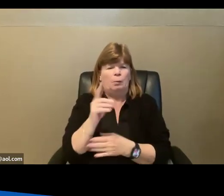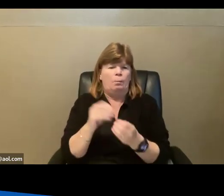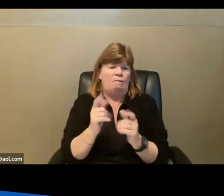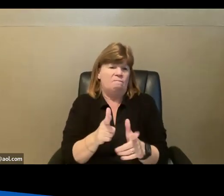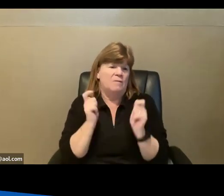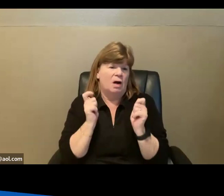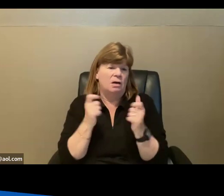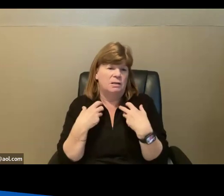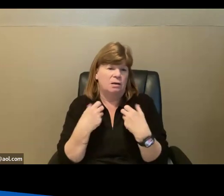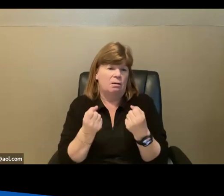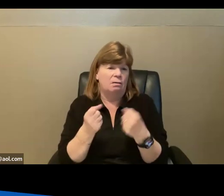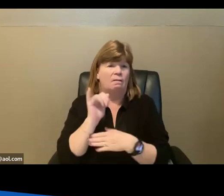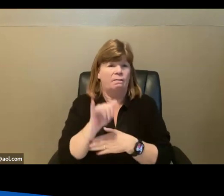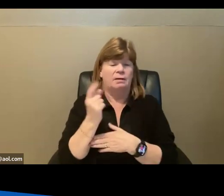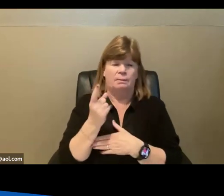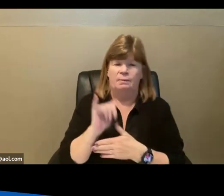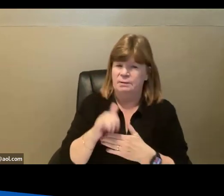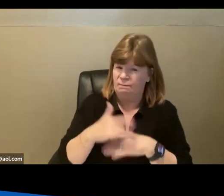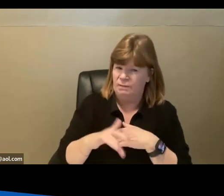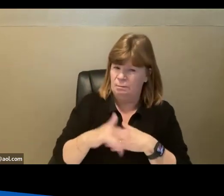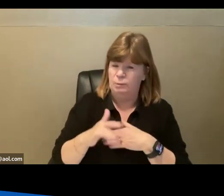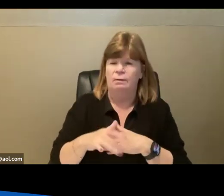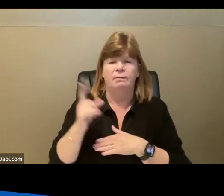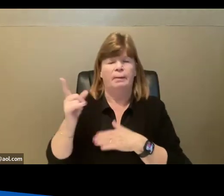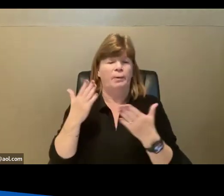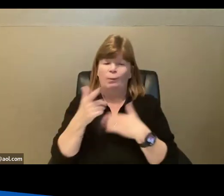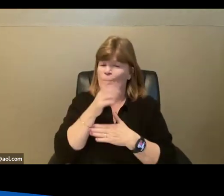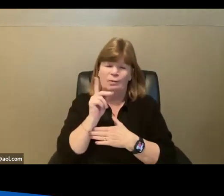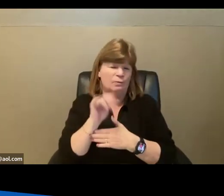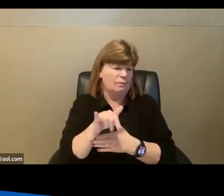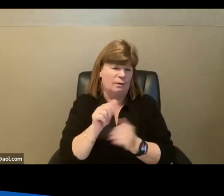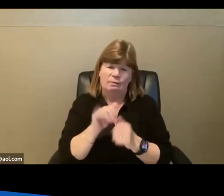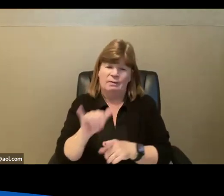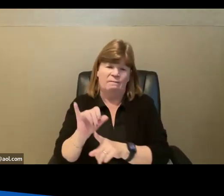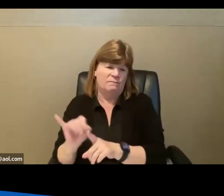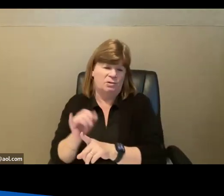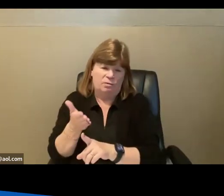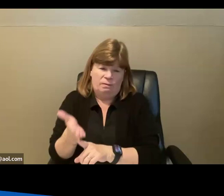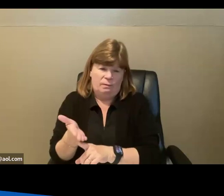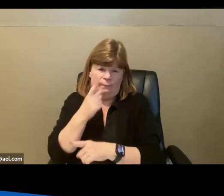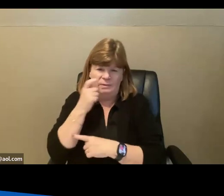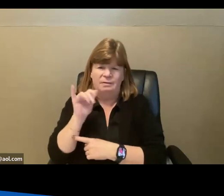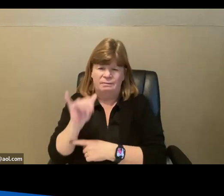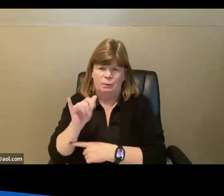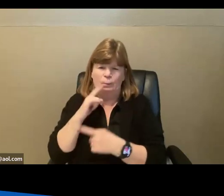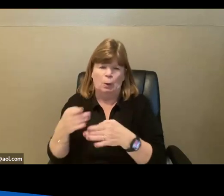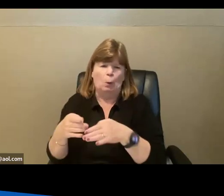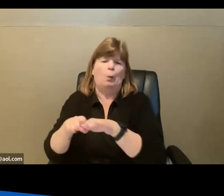Eso es algo que está disponible ahora. Ahora probablemente no quieran hacer eso con esa infección allí porque eso va a estar cerrando esa infección dentro